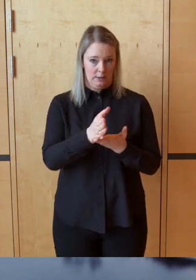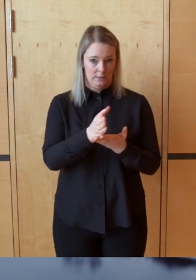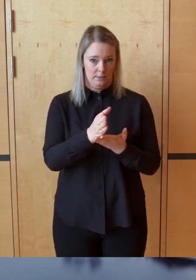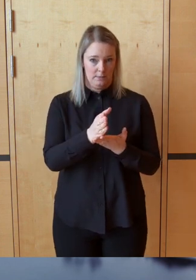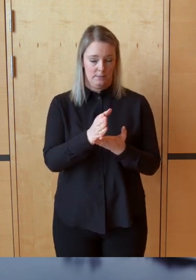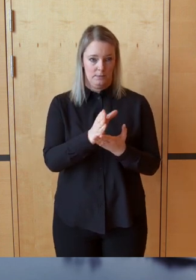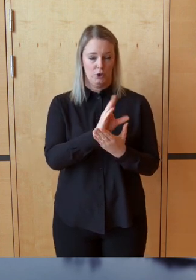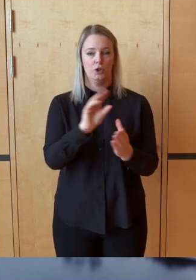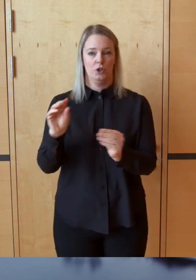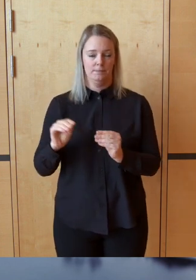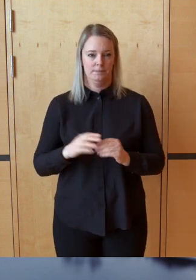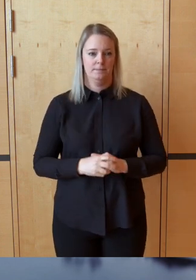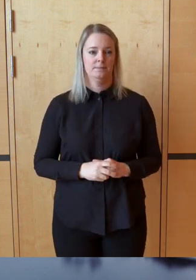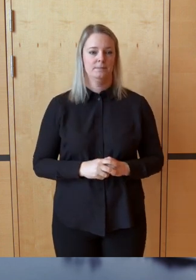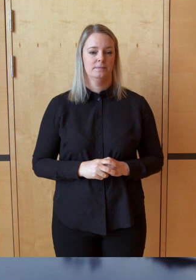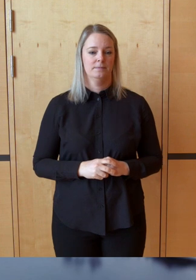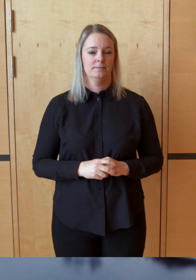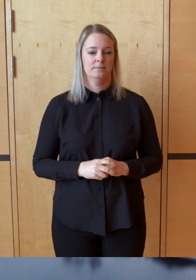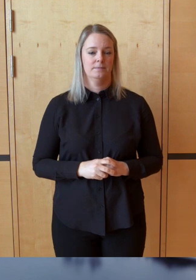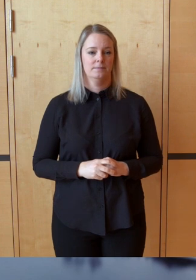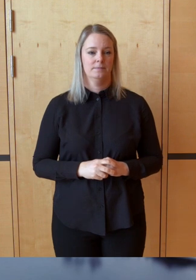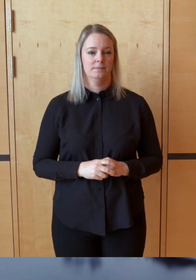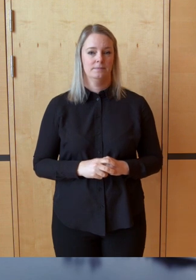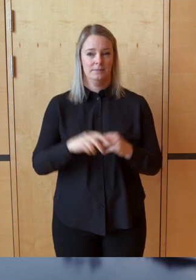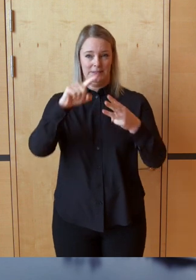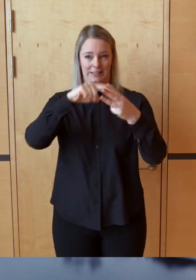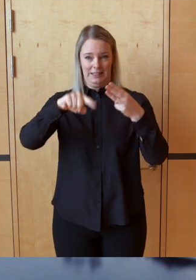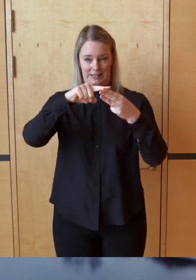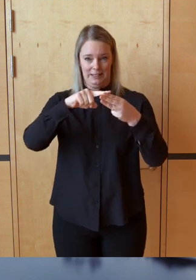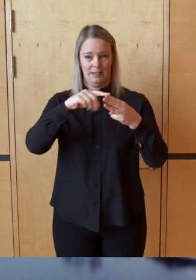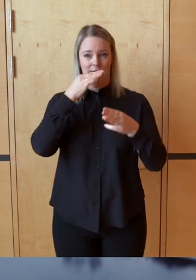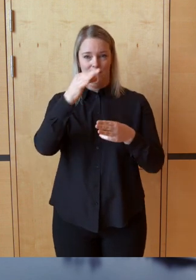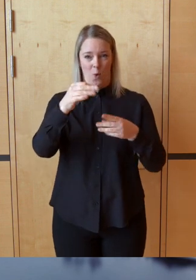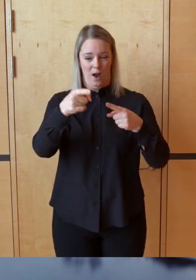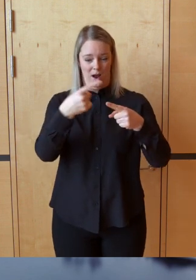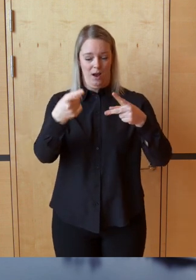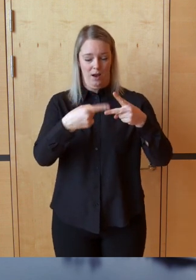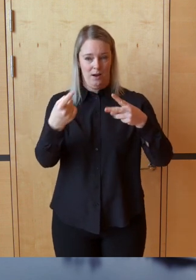Svara ja då från här skiljer sig så kommer jag att ställa in var för sig så att vi kommer ta det